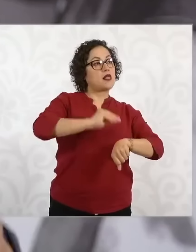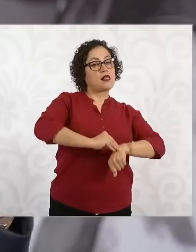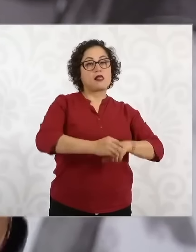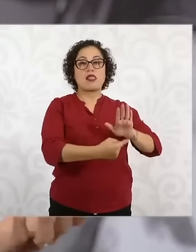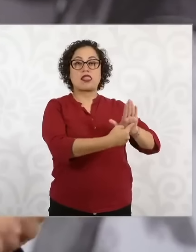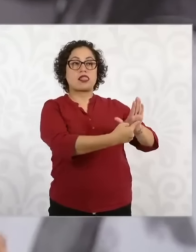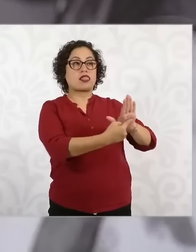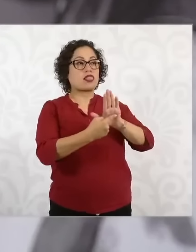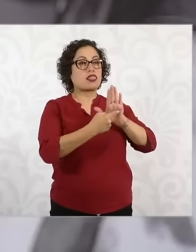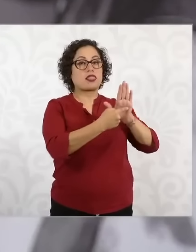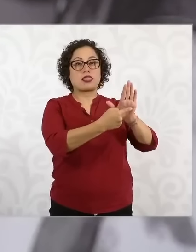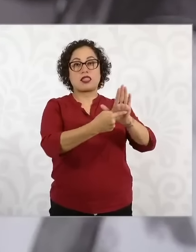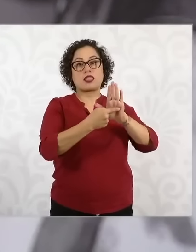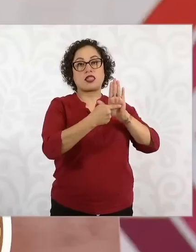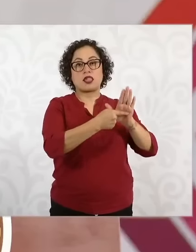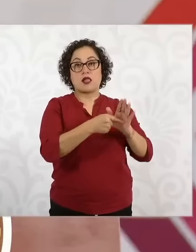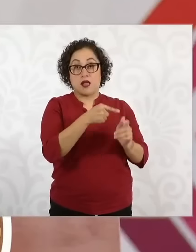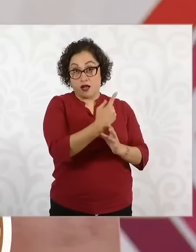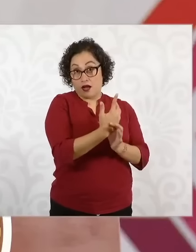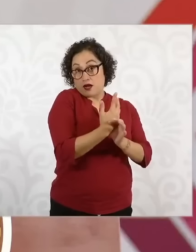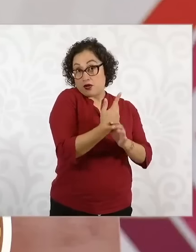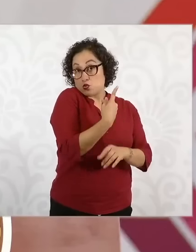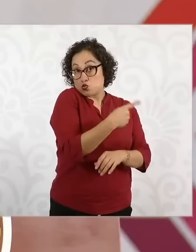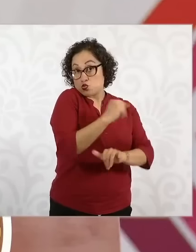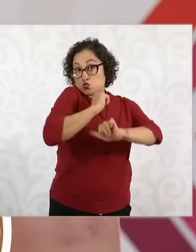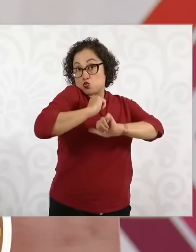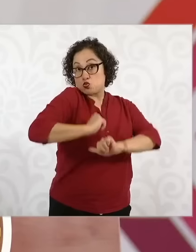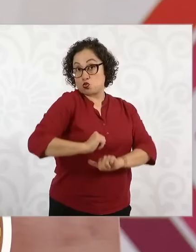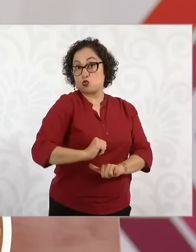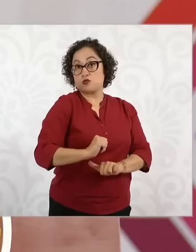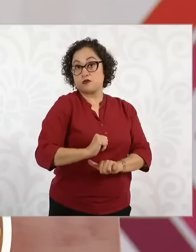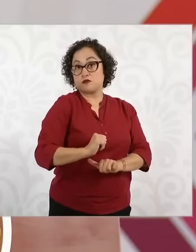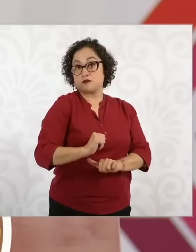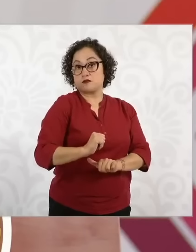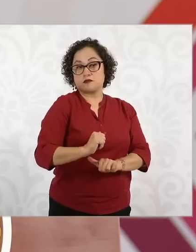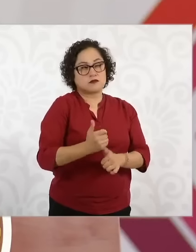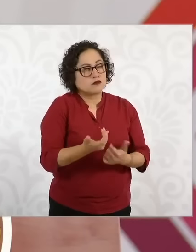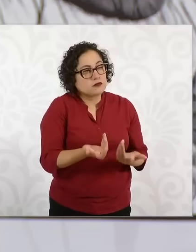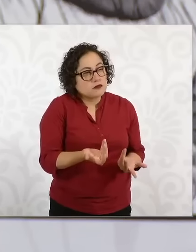como un operativo de ellos cuando la versión oficial es